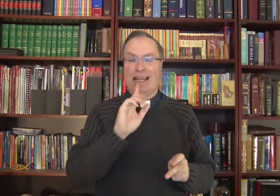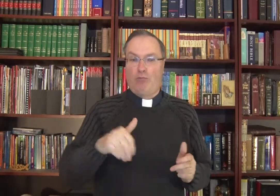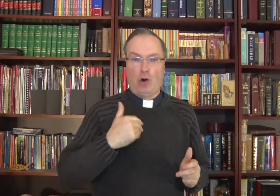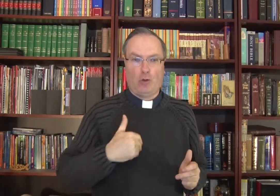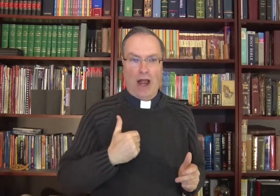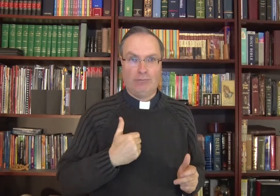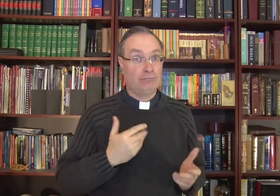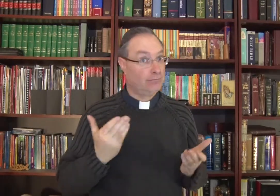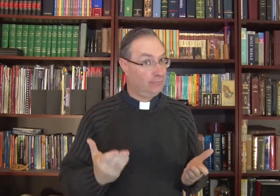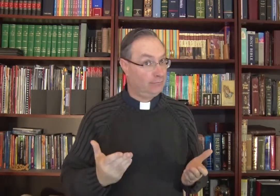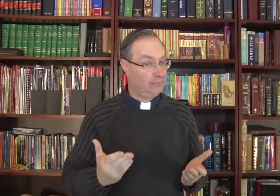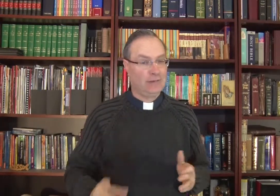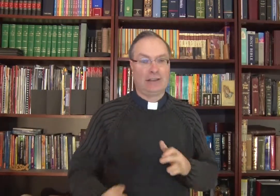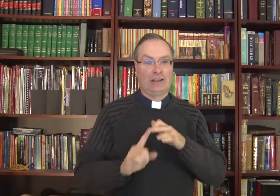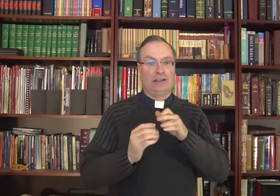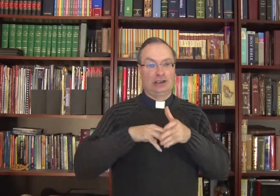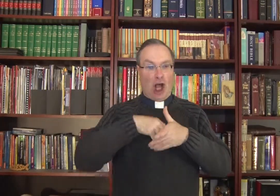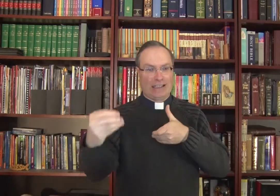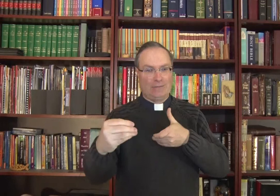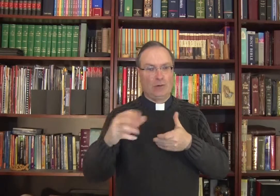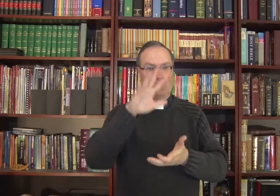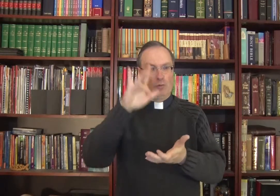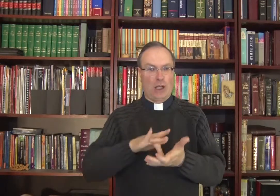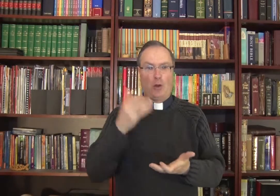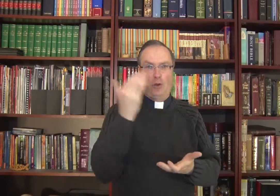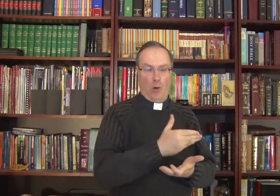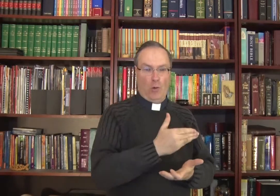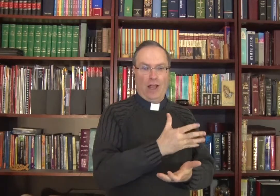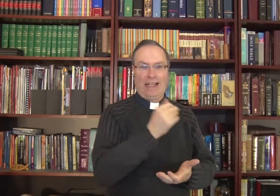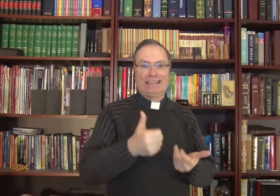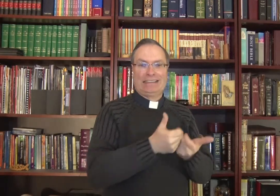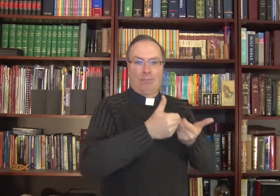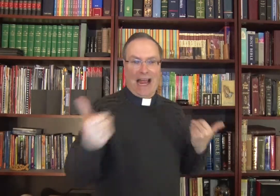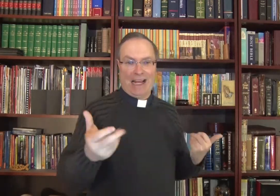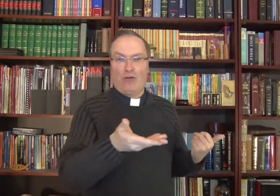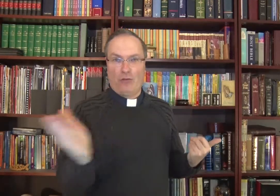C'est pourquoi, sortez du milieu d'eux et séparez-vous,